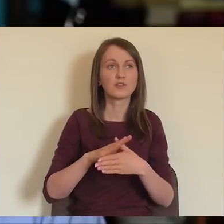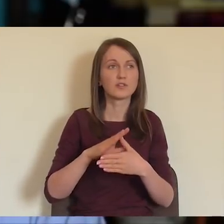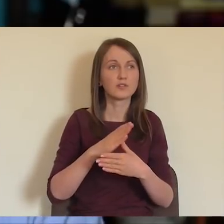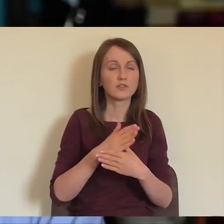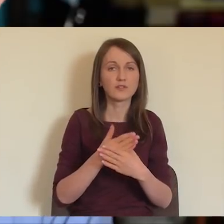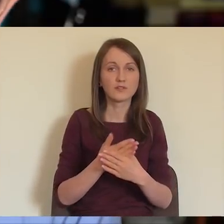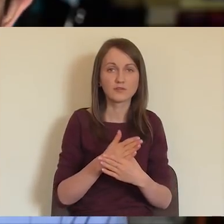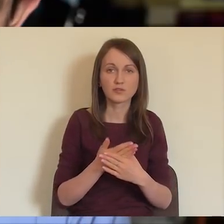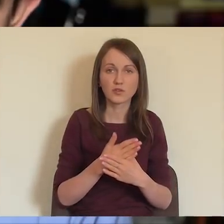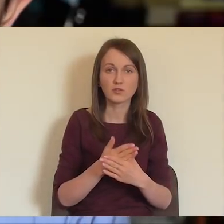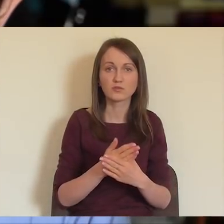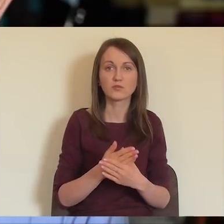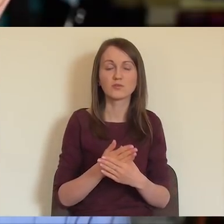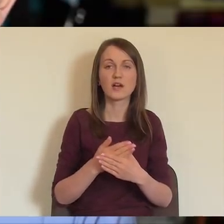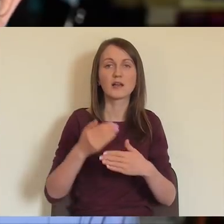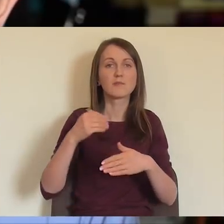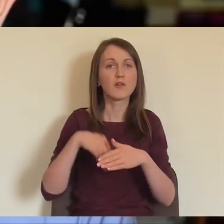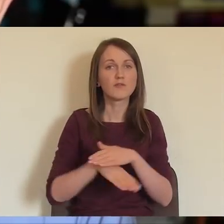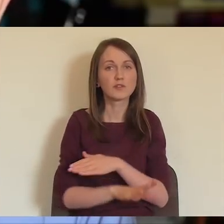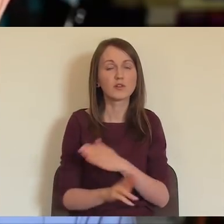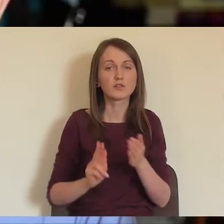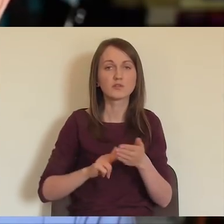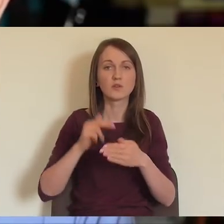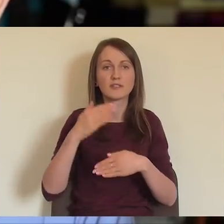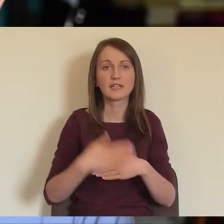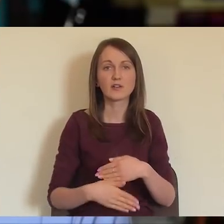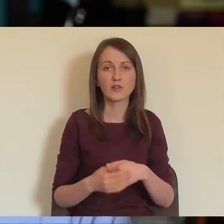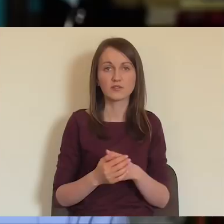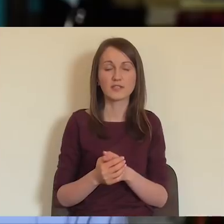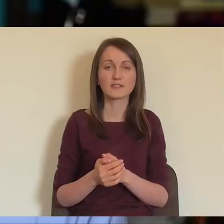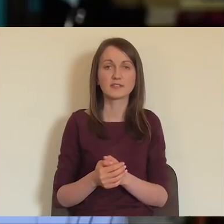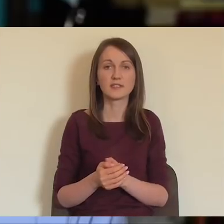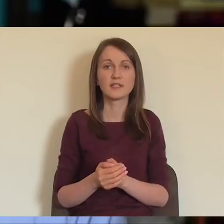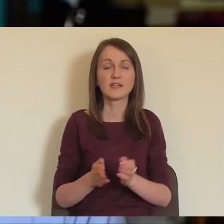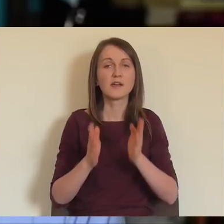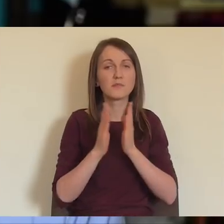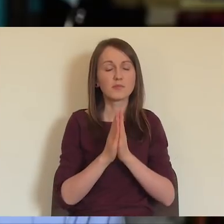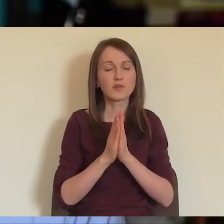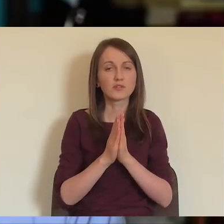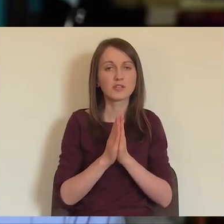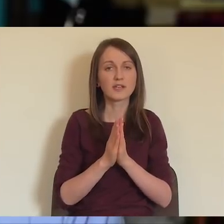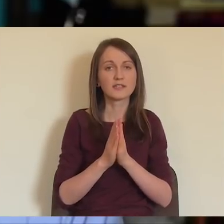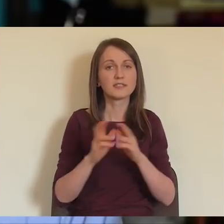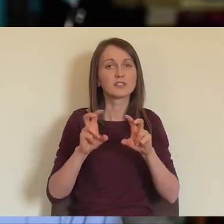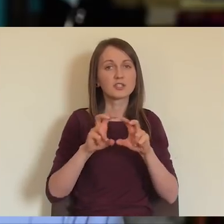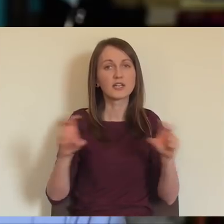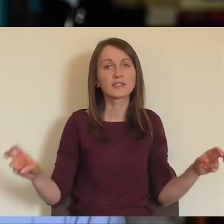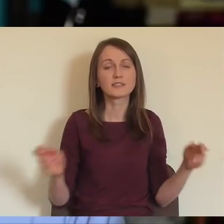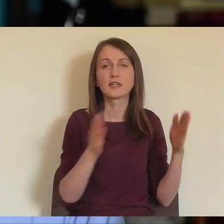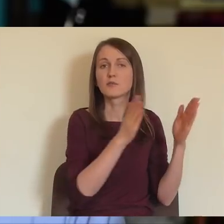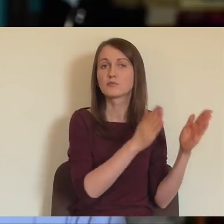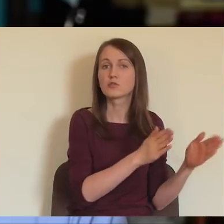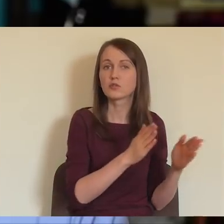a część osób ucieka już przy końcówce medytacji. Chciałbym Wam powiedzieć, że ten czas przygotowania